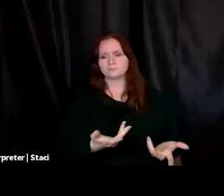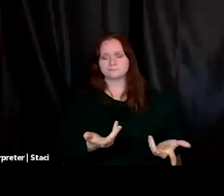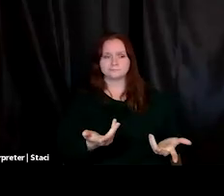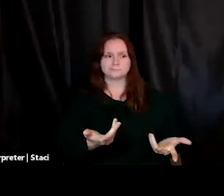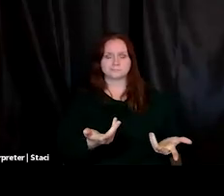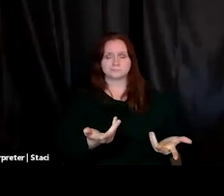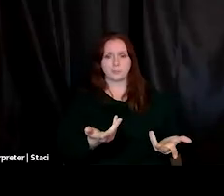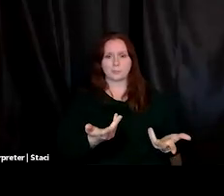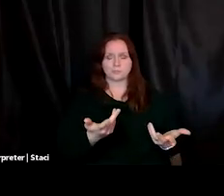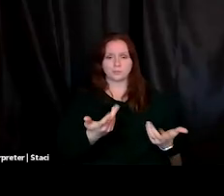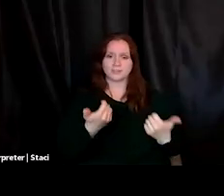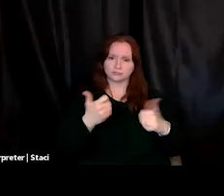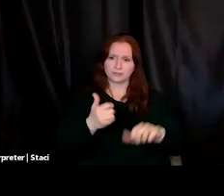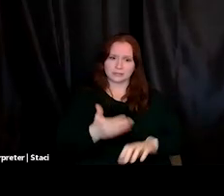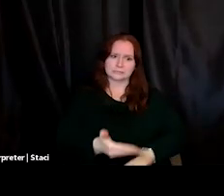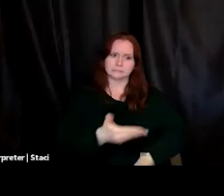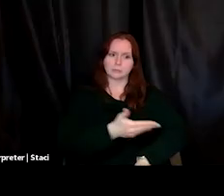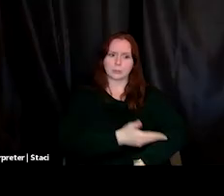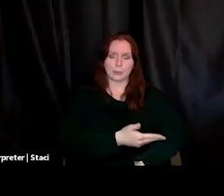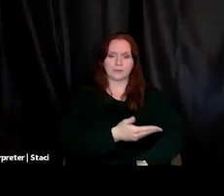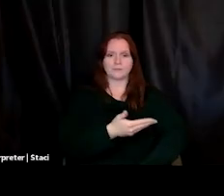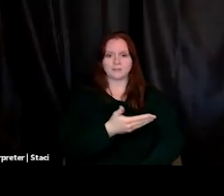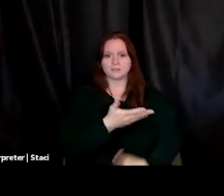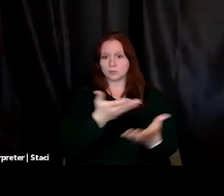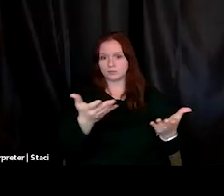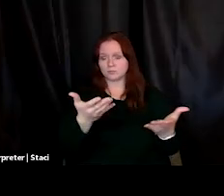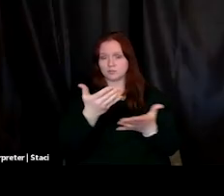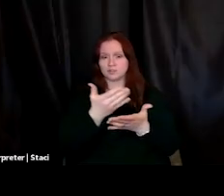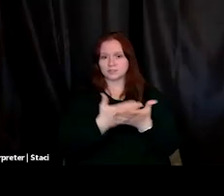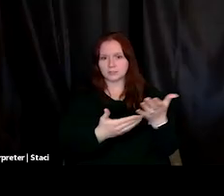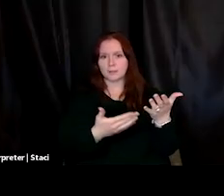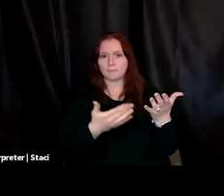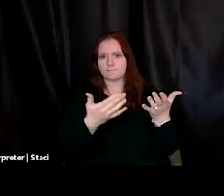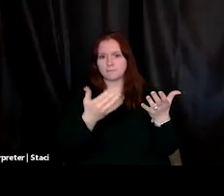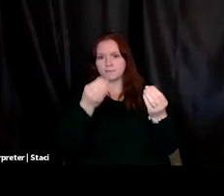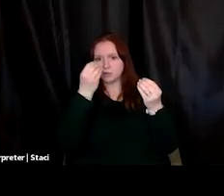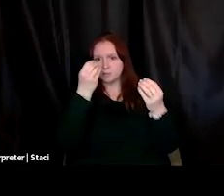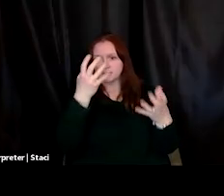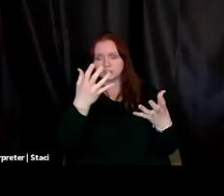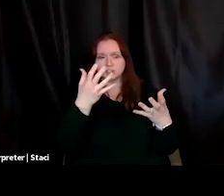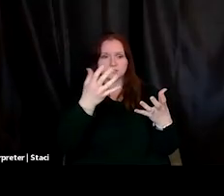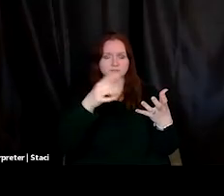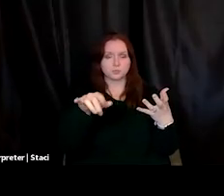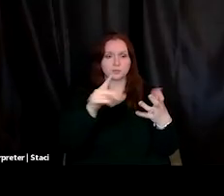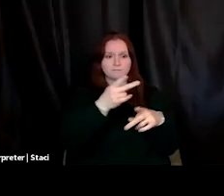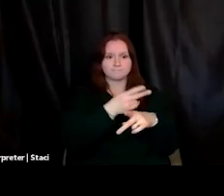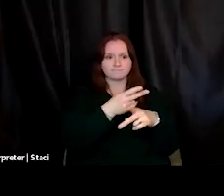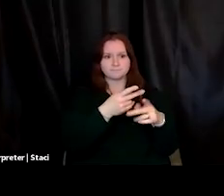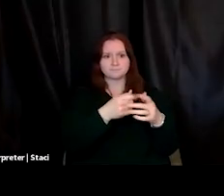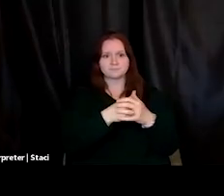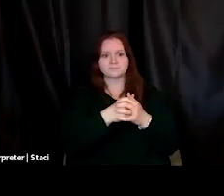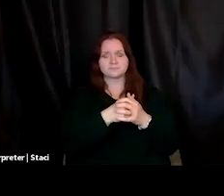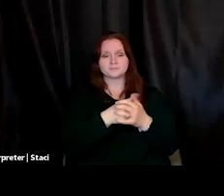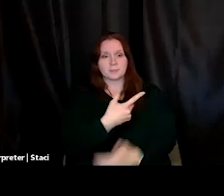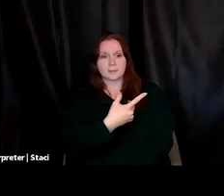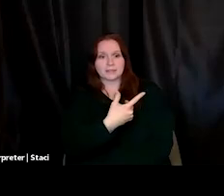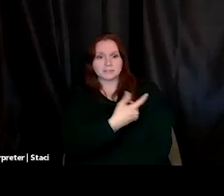Y sé que, Jarita, te quedarás para algunas preguntas y respuestas hacia los últimos 20 minutos más o menos del webinar.